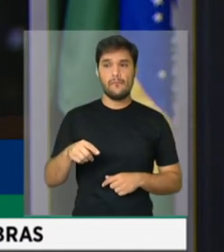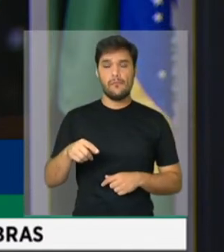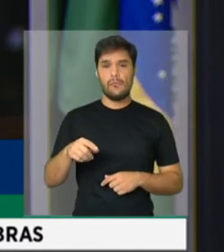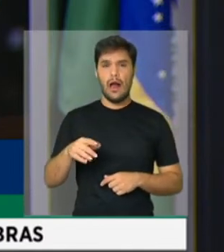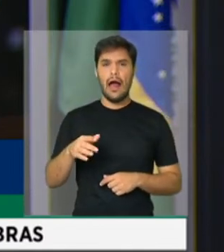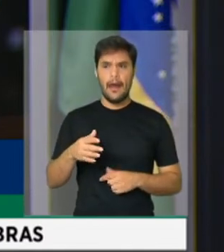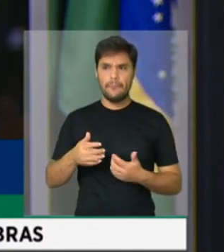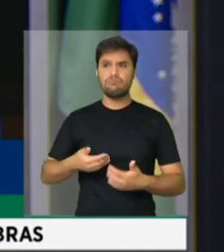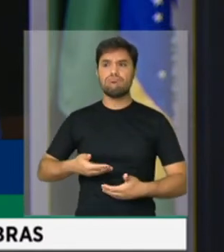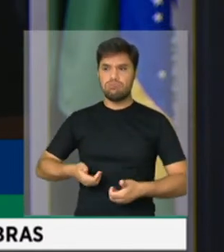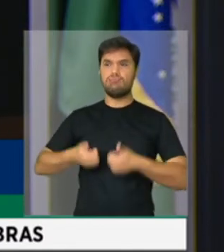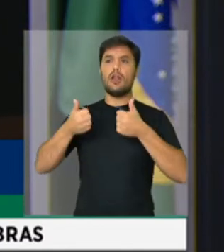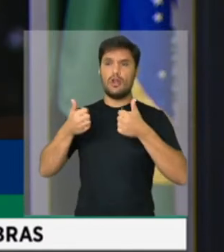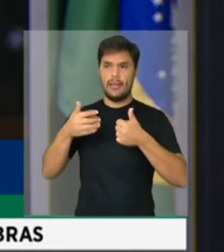ENERGIA A PARTIR DE TÉRMICAS AONDE HÁ GÁS NATURAL PARA